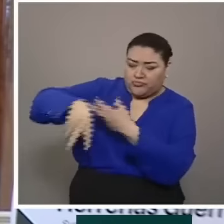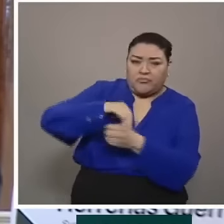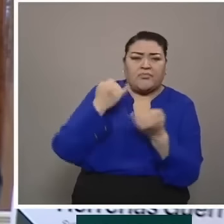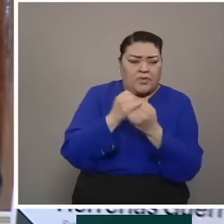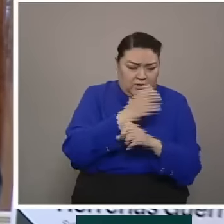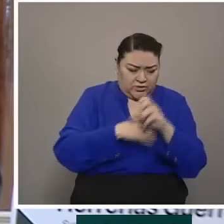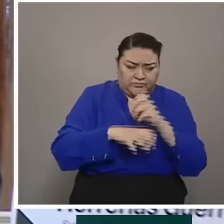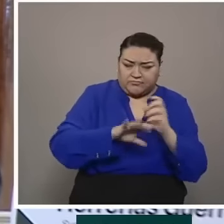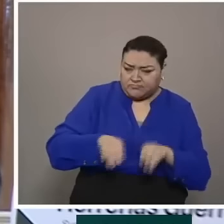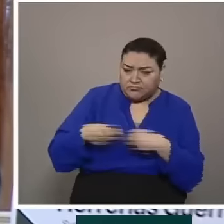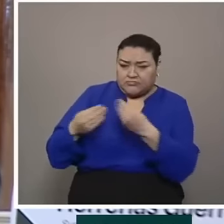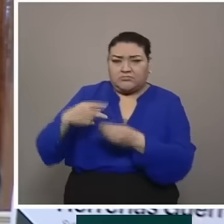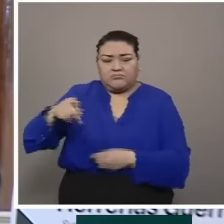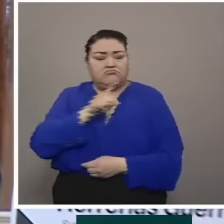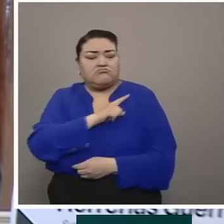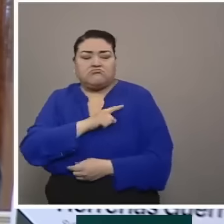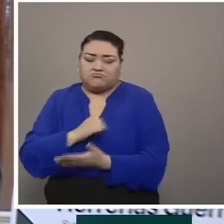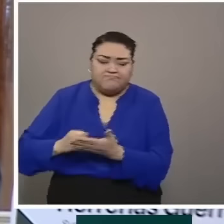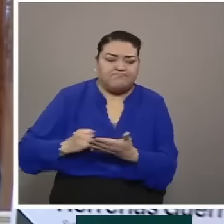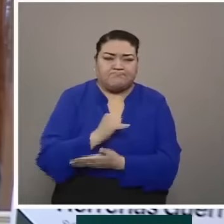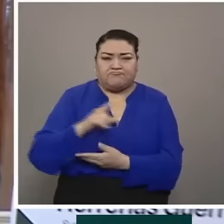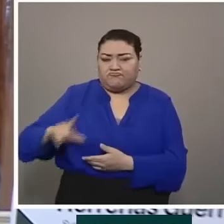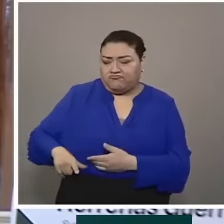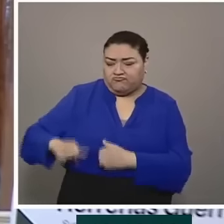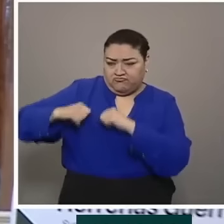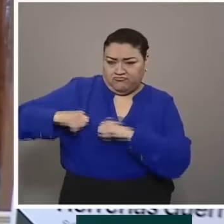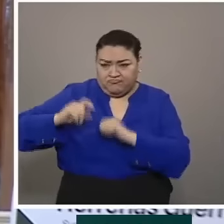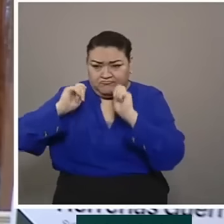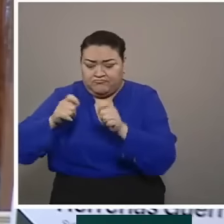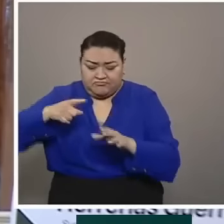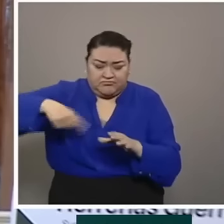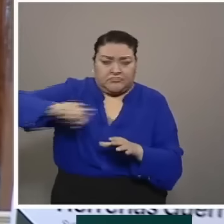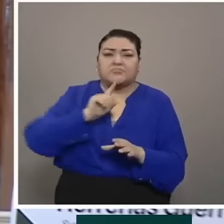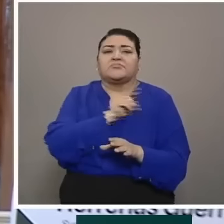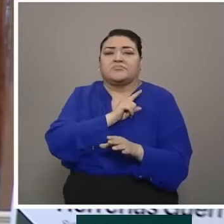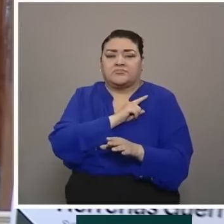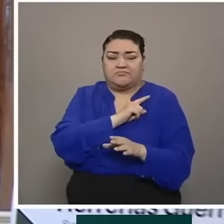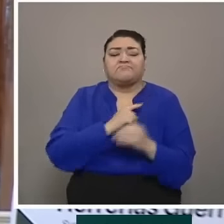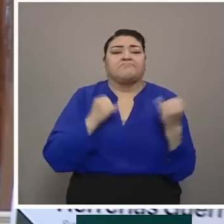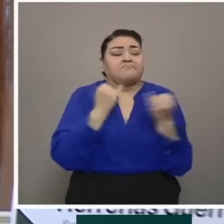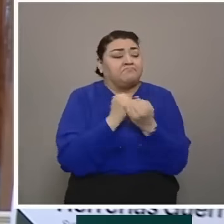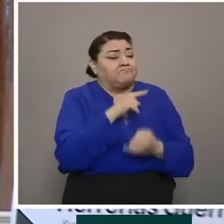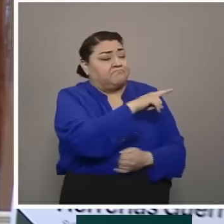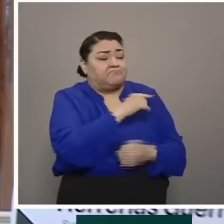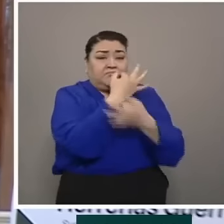autodeterminación y autogobierno. Coincido en la respuesta emitida por el Congreso del Estado que